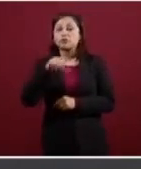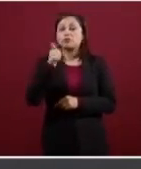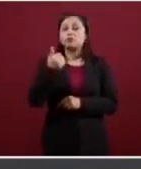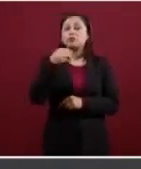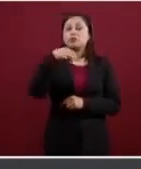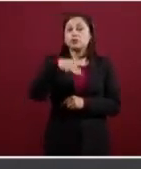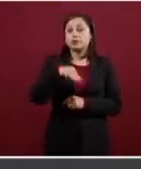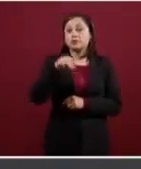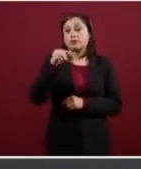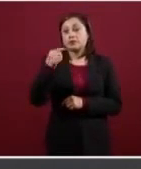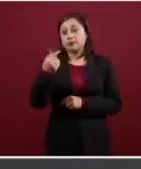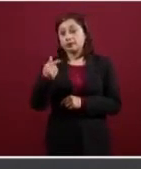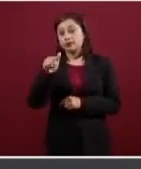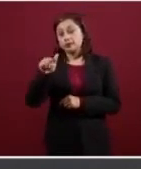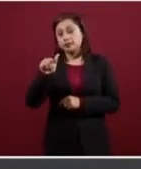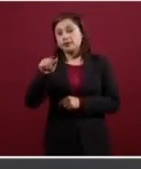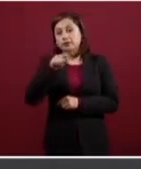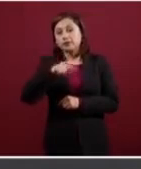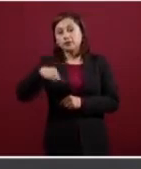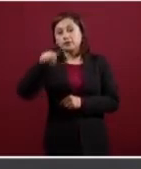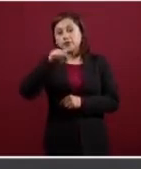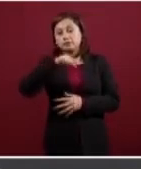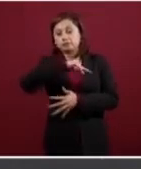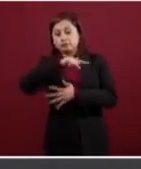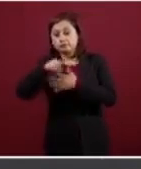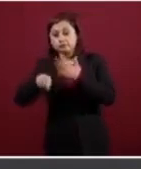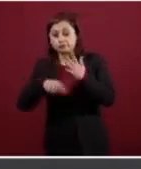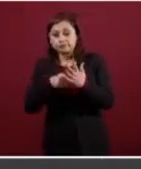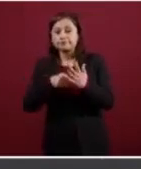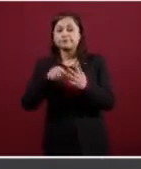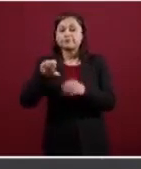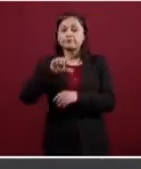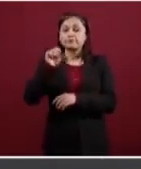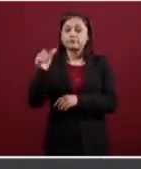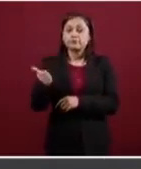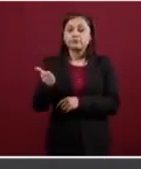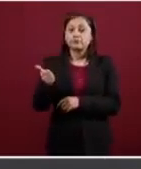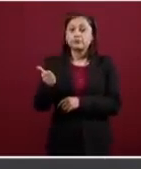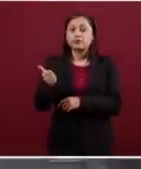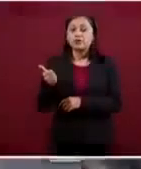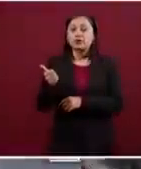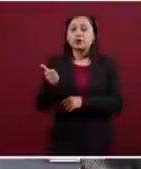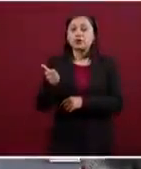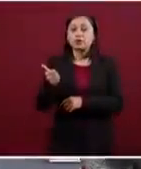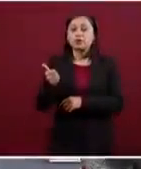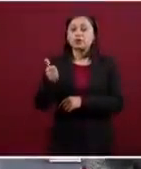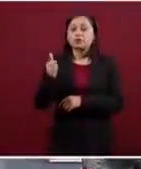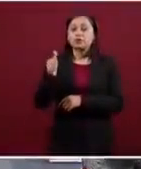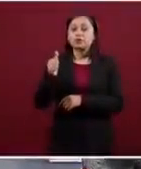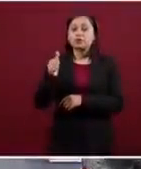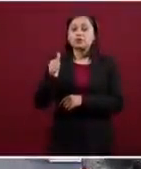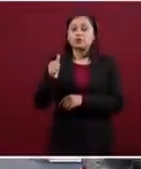10 helicópteros y más el apoyo, ahí hay que considerar el apoyo de Semar con un helicóptero